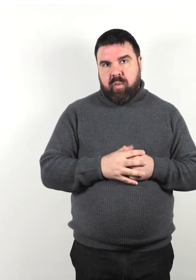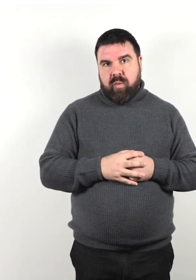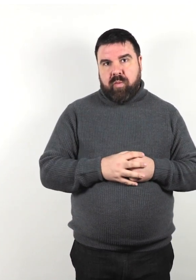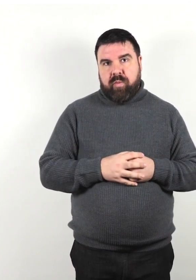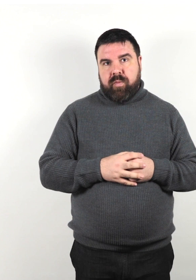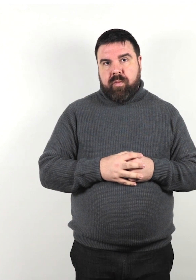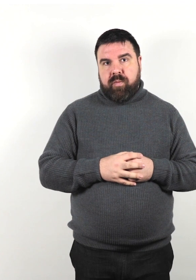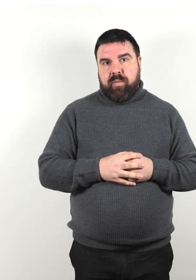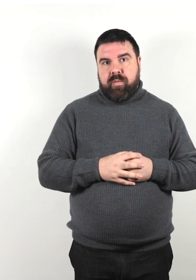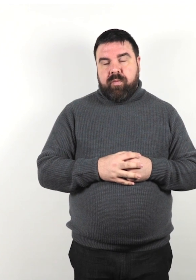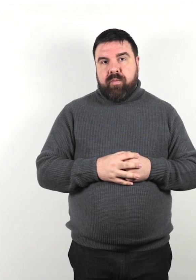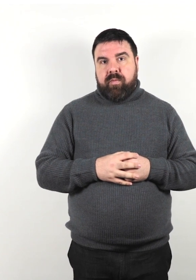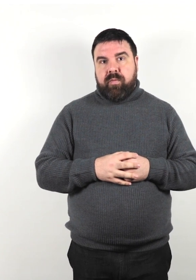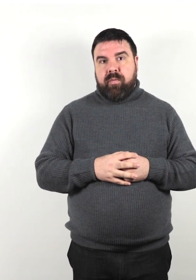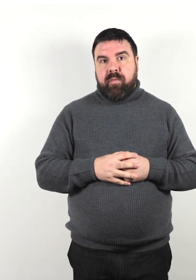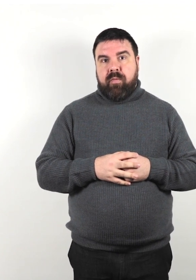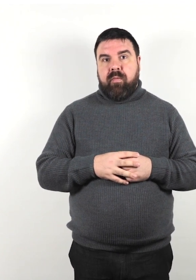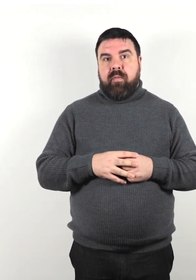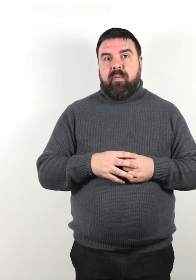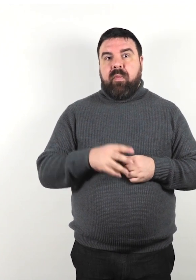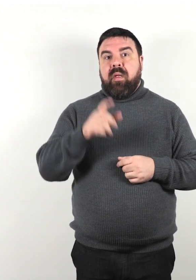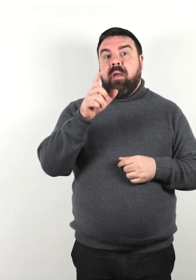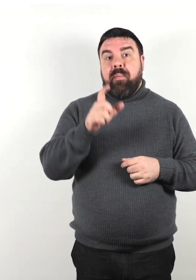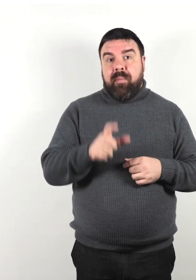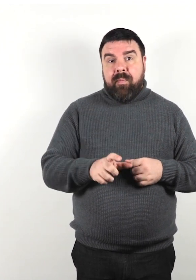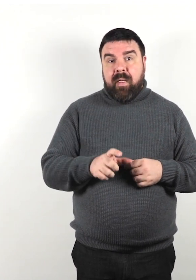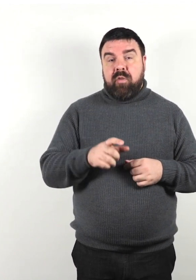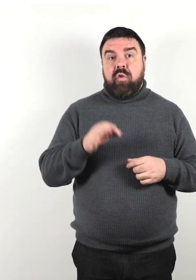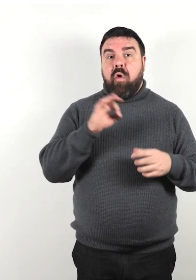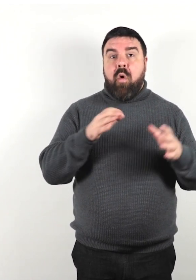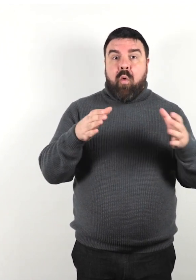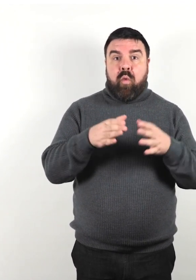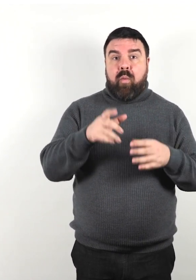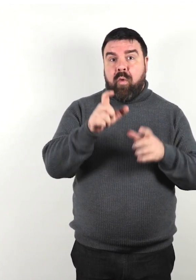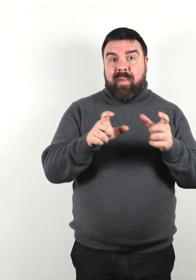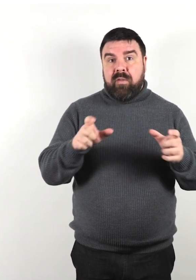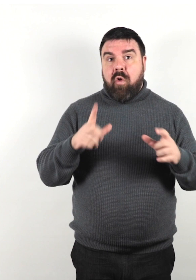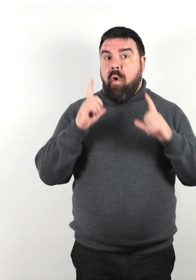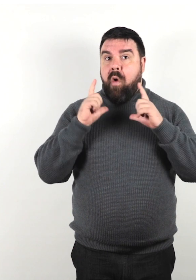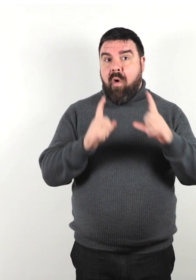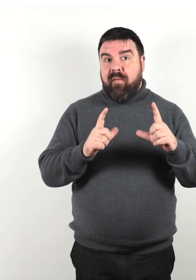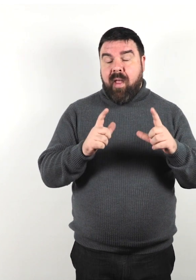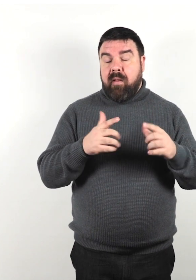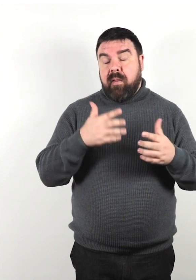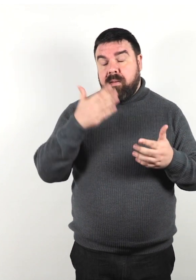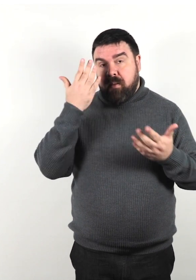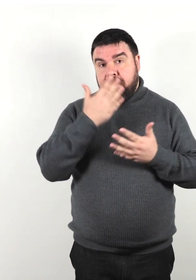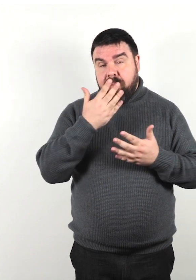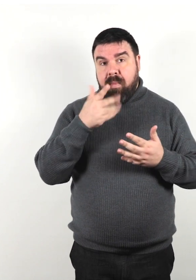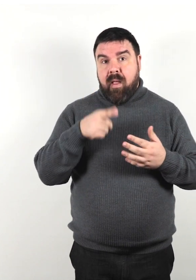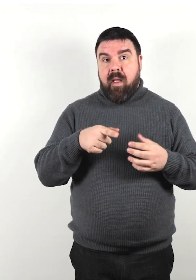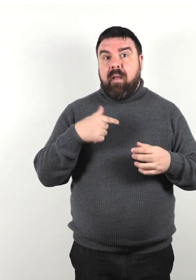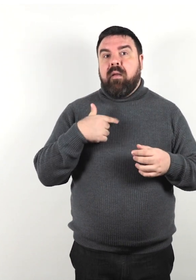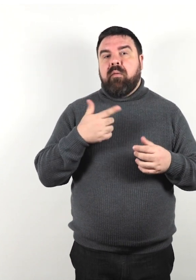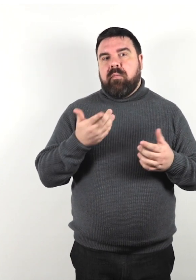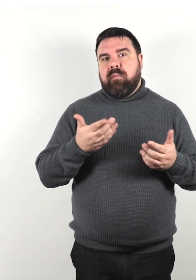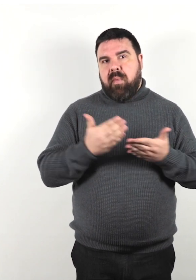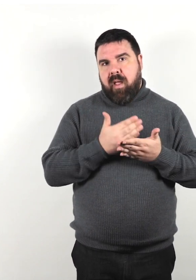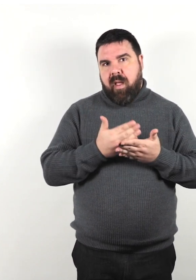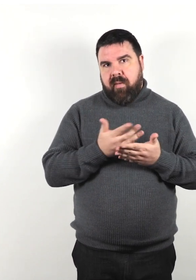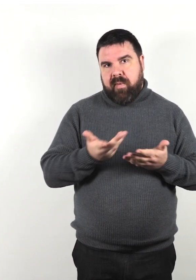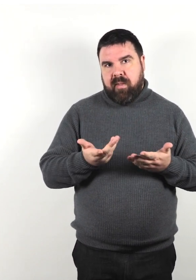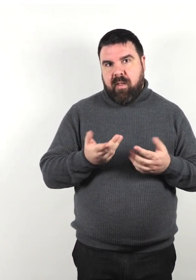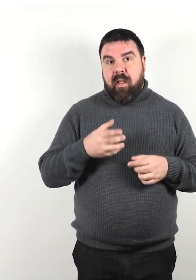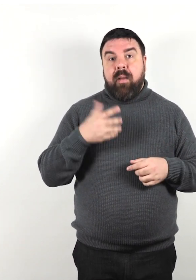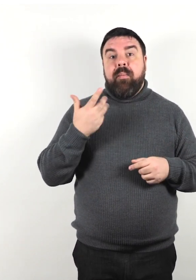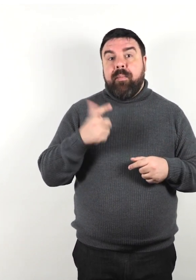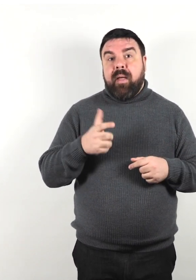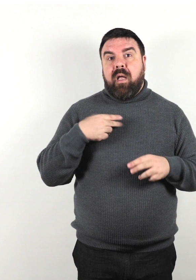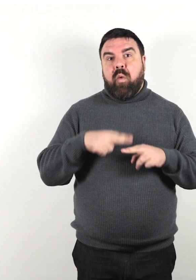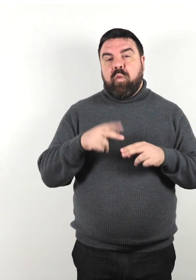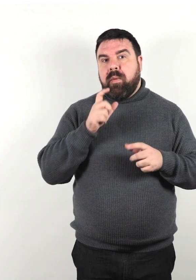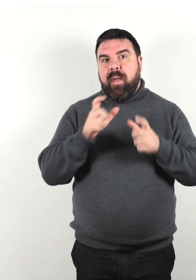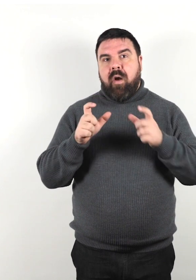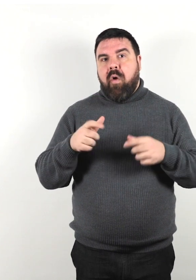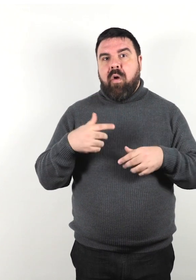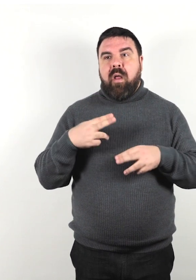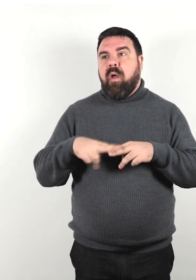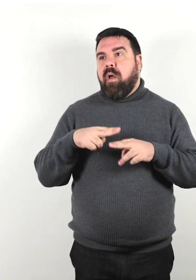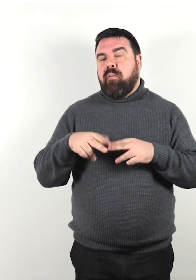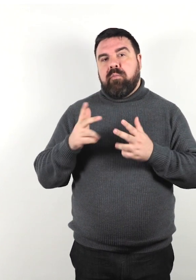Evita di offendere accidentalmente una persona o un gruppo di persone, ad esempio usando parole gergali o una terminologia irrispettosa o obsoleta.